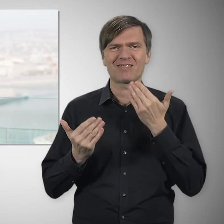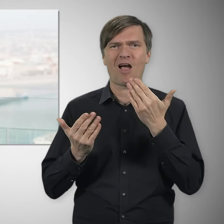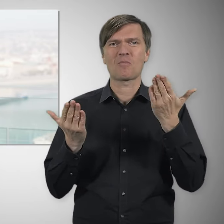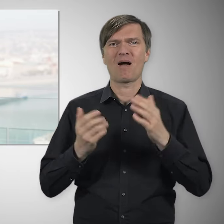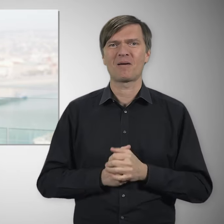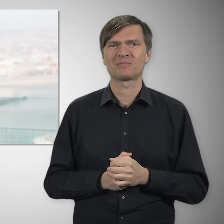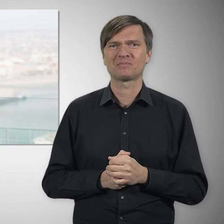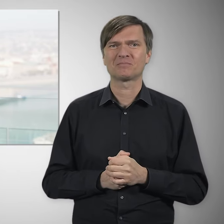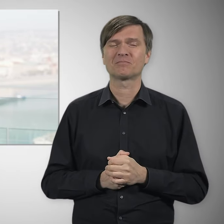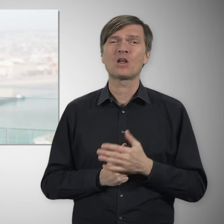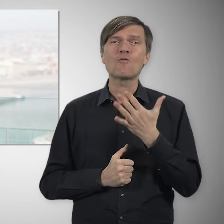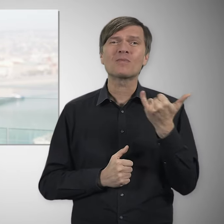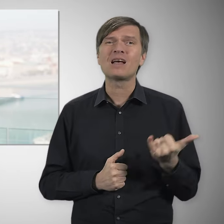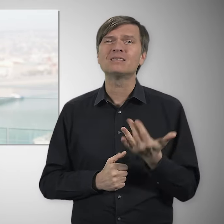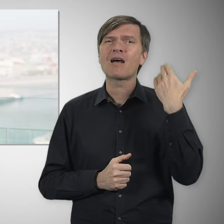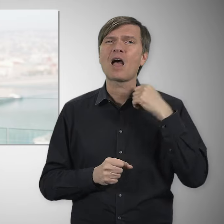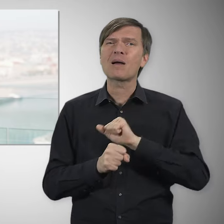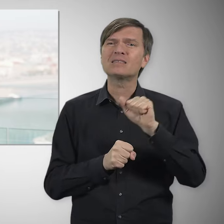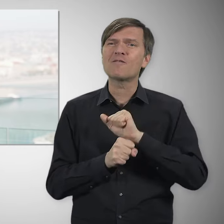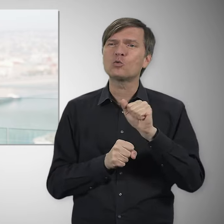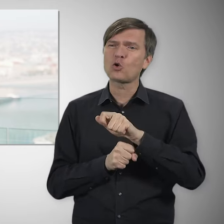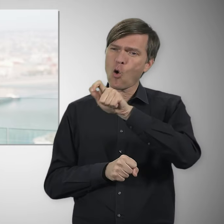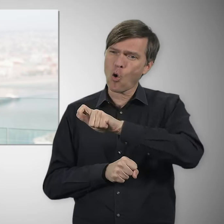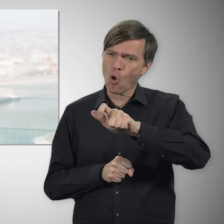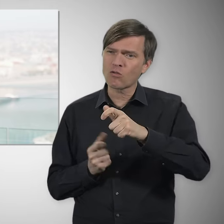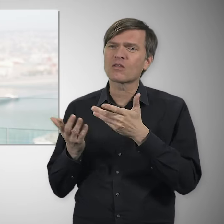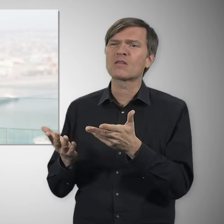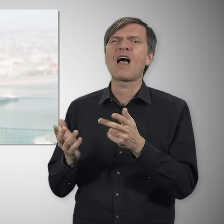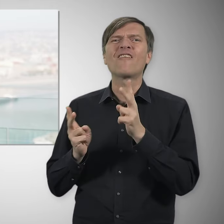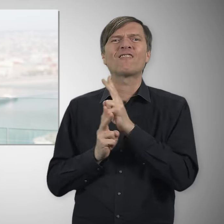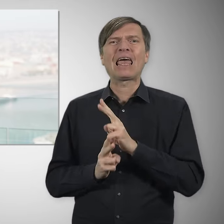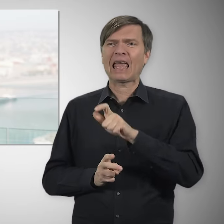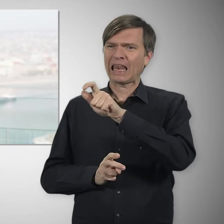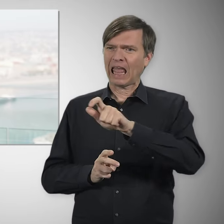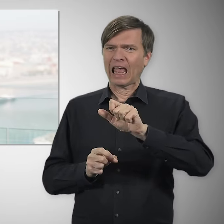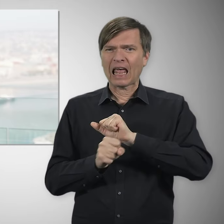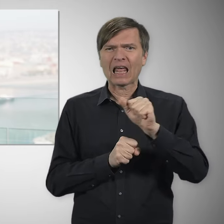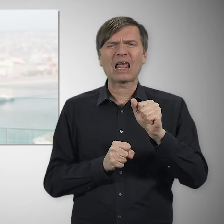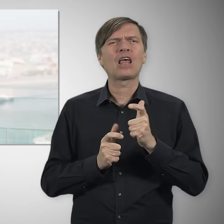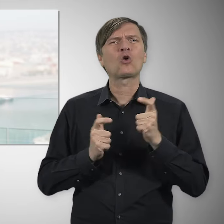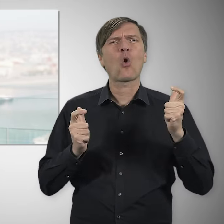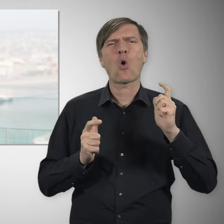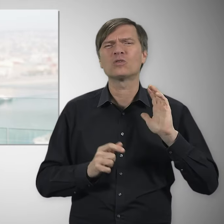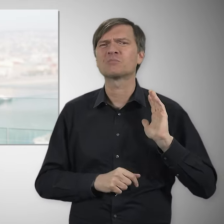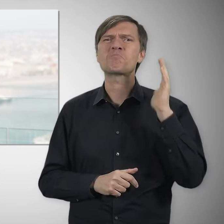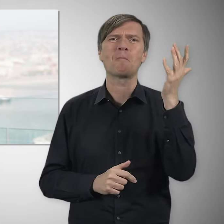Mit ihrer Revolution vor 35 Jahren haben die friedlichen Revolutionäre etwas ganz Großes erreicht: